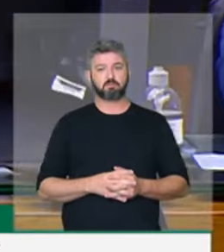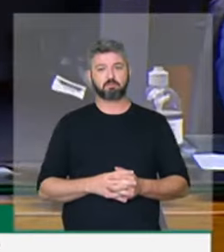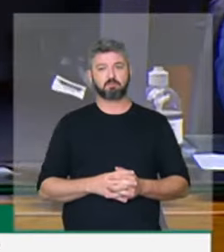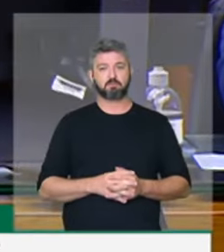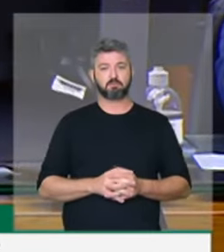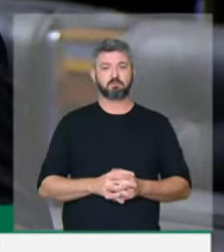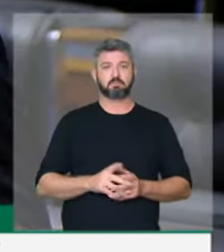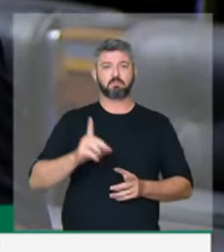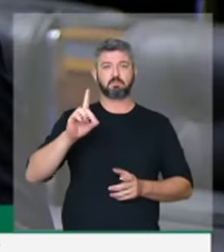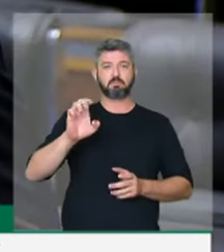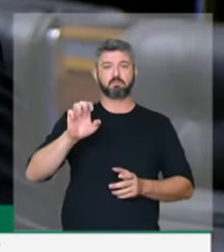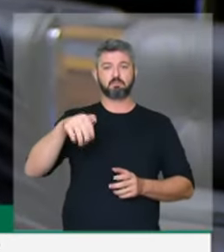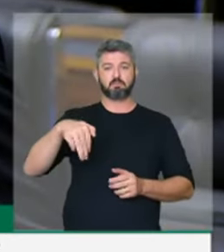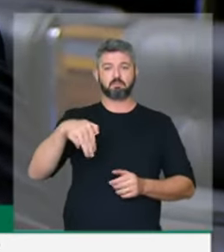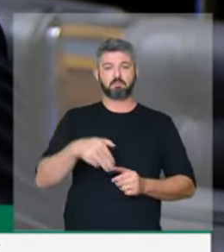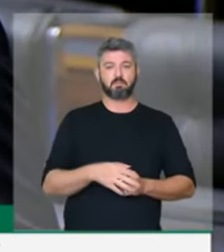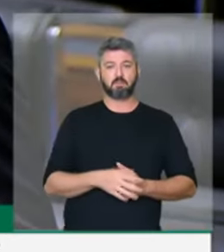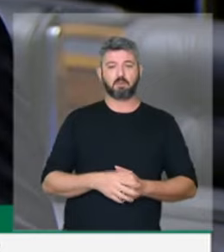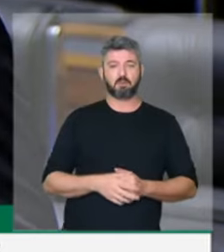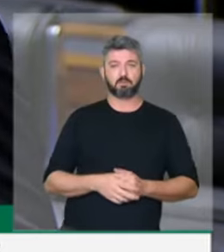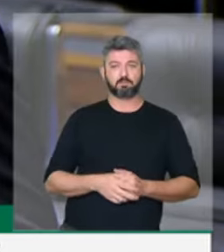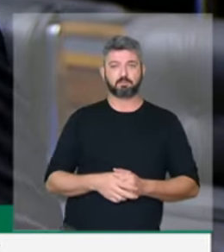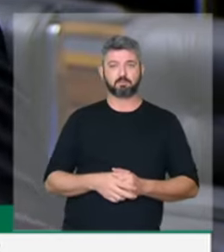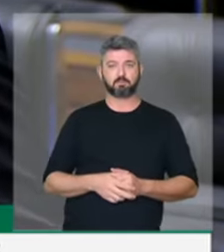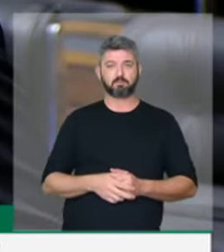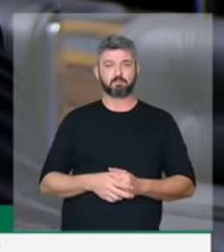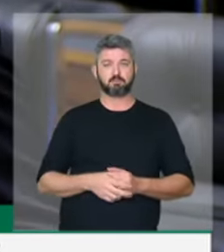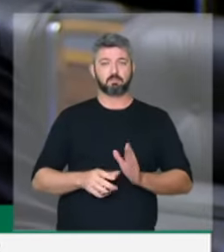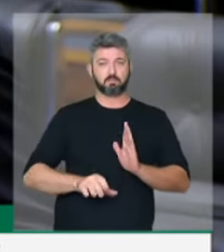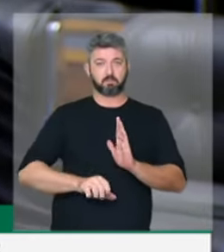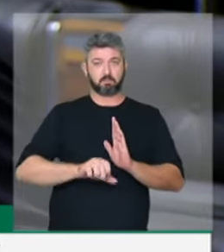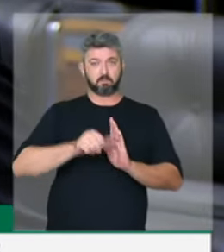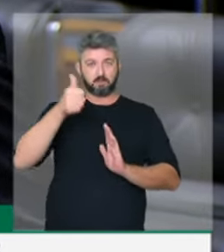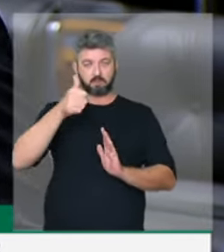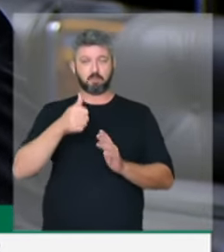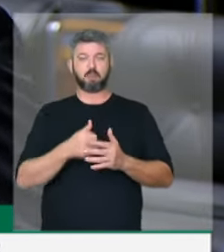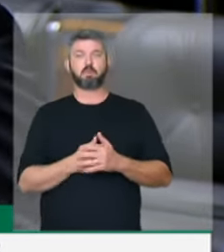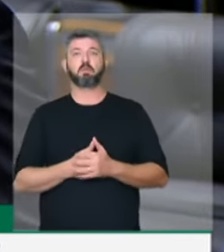PRESIDENTE, PRIMEIRAMENTE EU QUERIA LHE PARABENIZAR PELO SEU PRONUNCIAMENTO NA TARDE DE